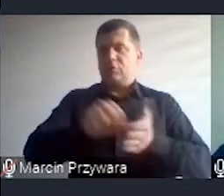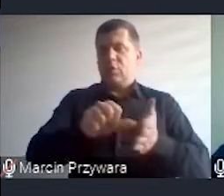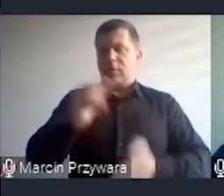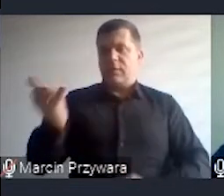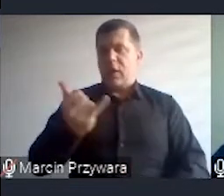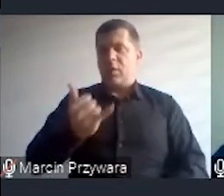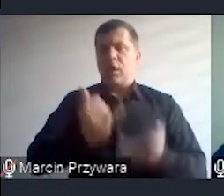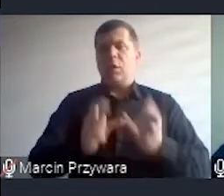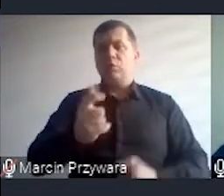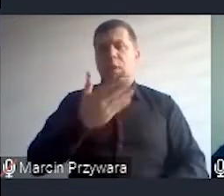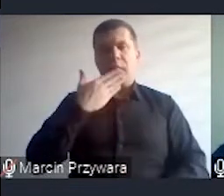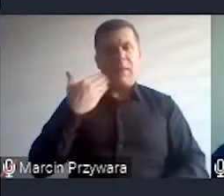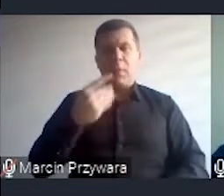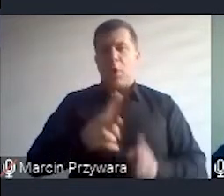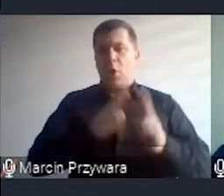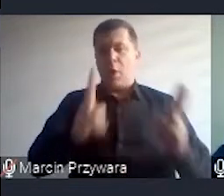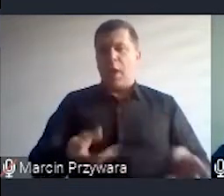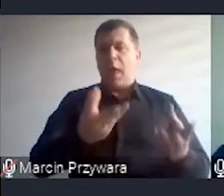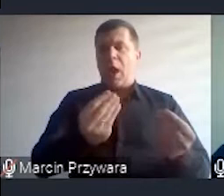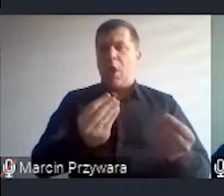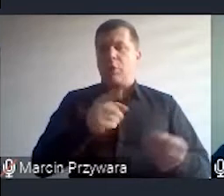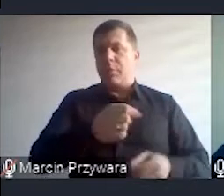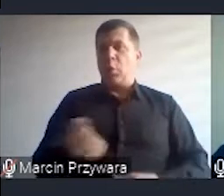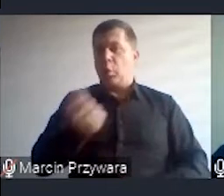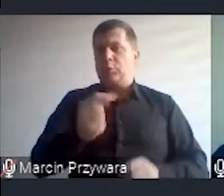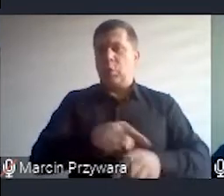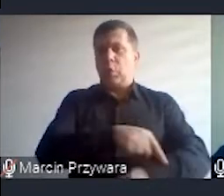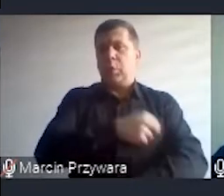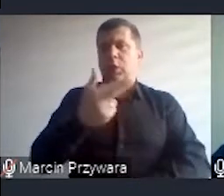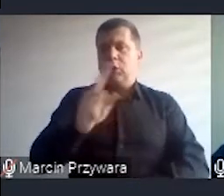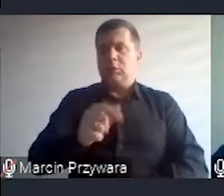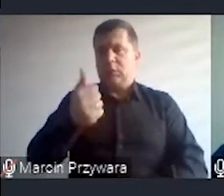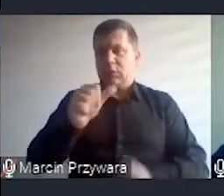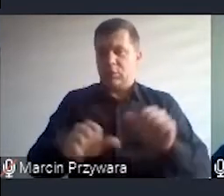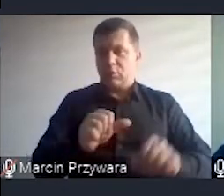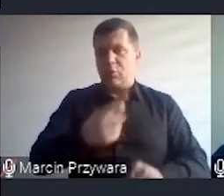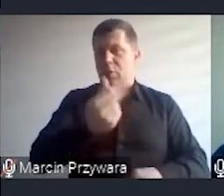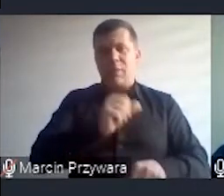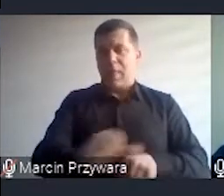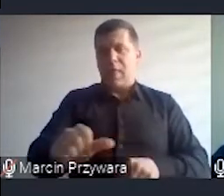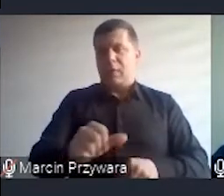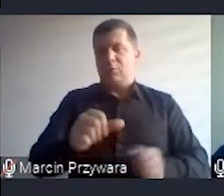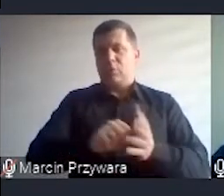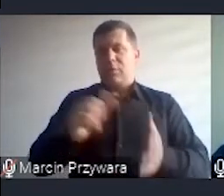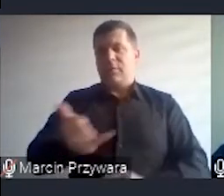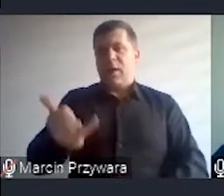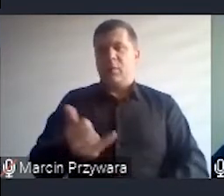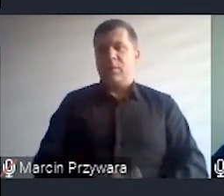Jeżeli coś nie ma okresu ekonomicznej użyteczności dłuższego niż rok, nie jest środkiem trwałym,